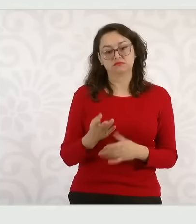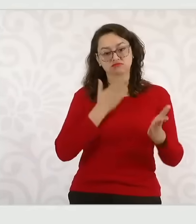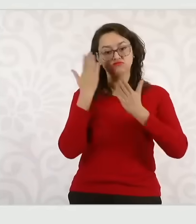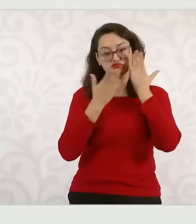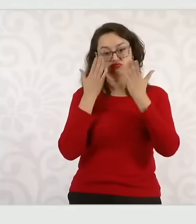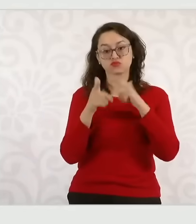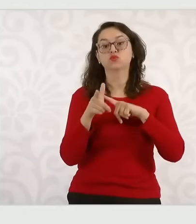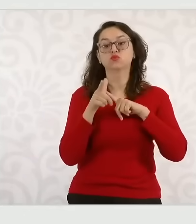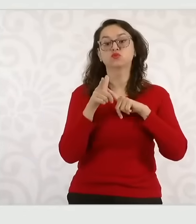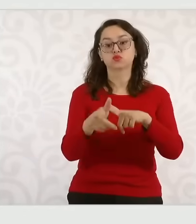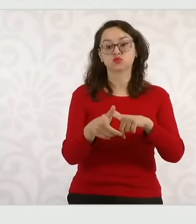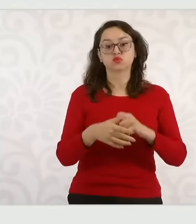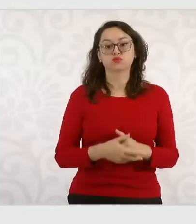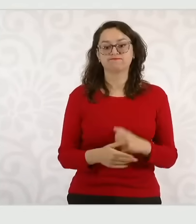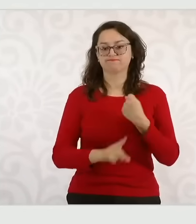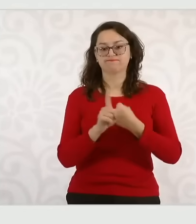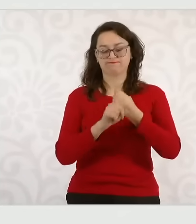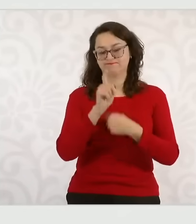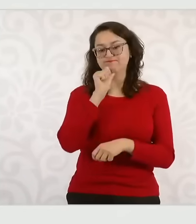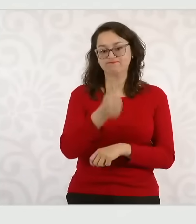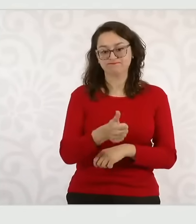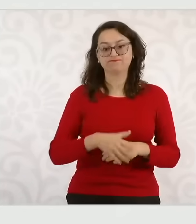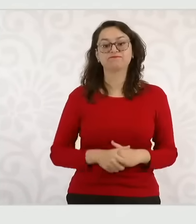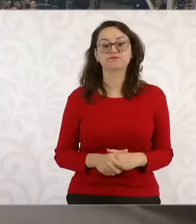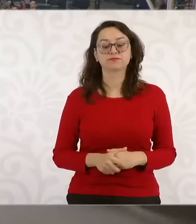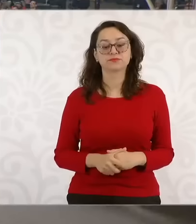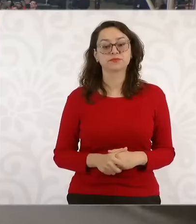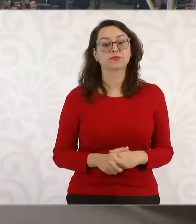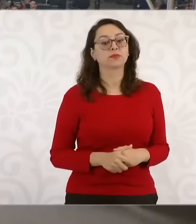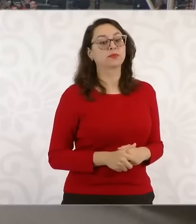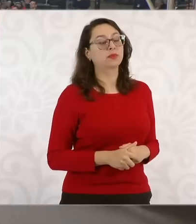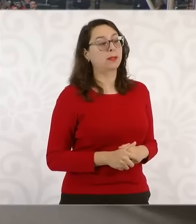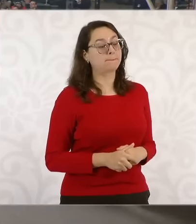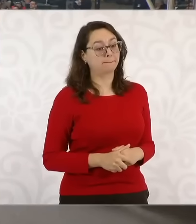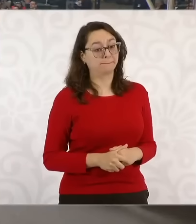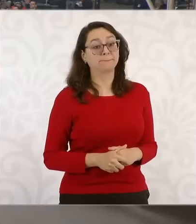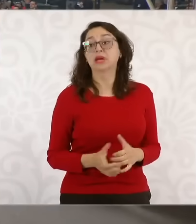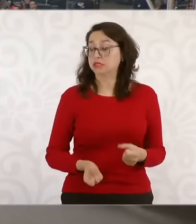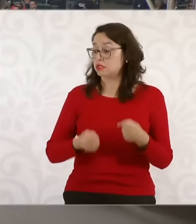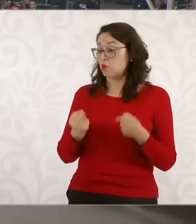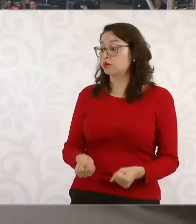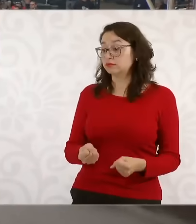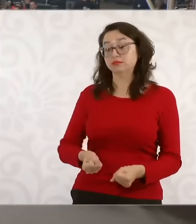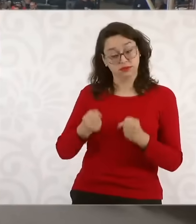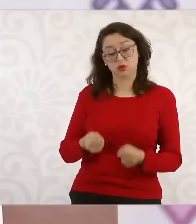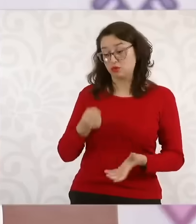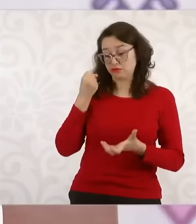que lo económico no sea un problema. Es decir, eh está garantizado el recurso, no hay ningún